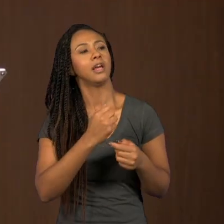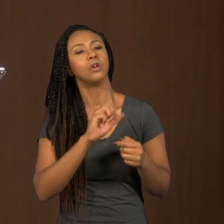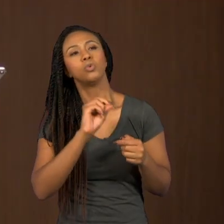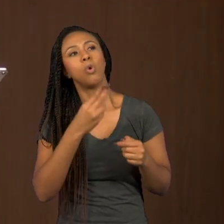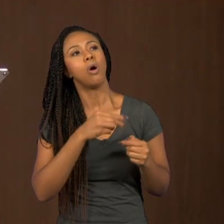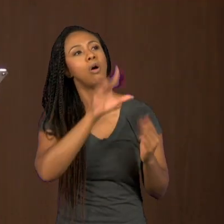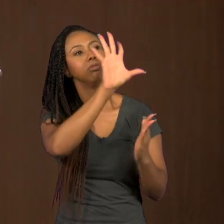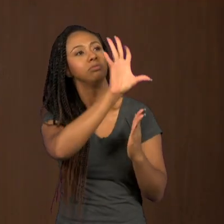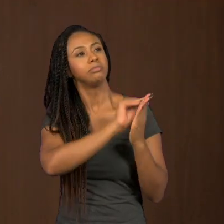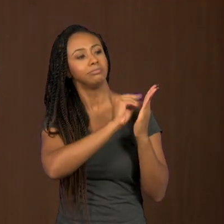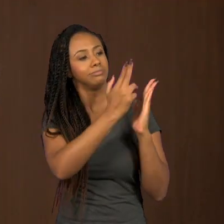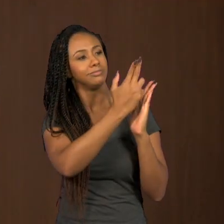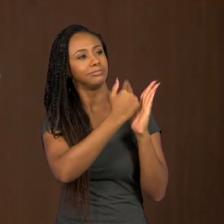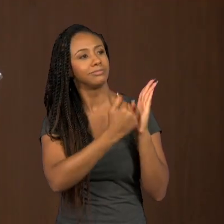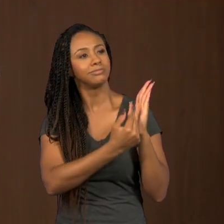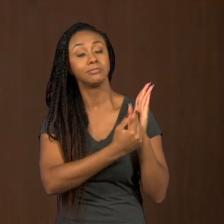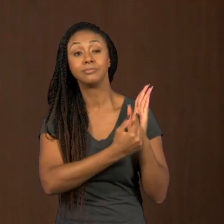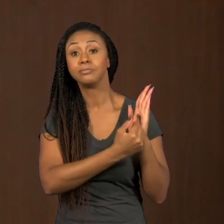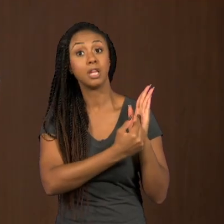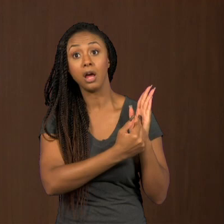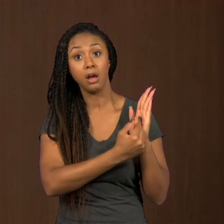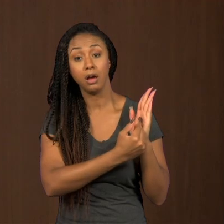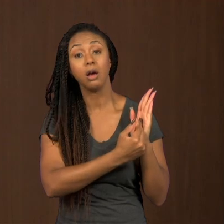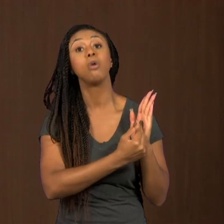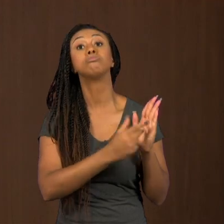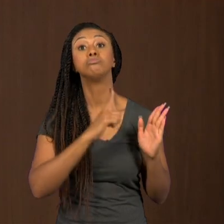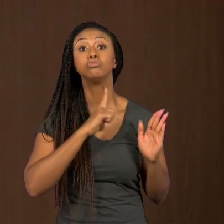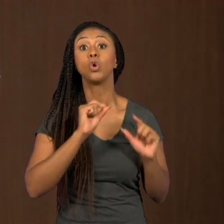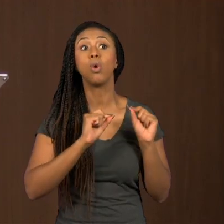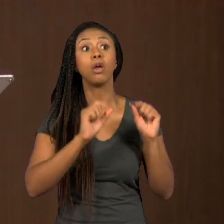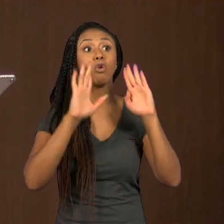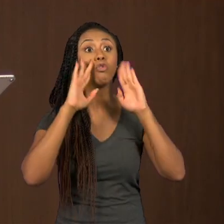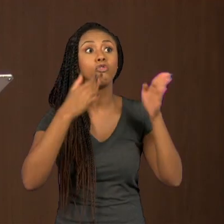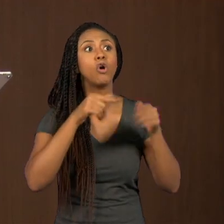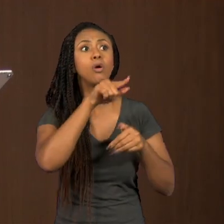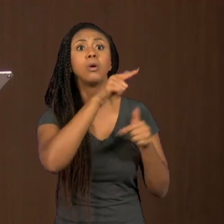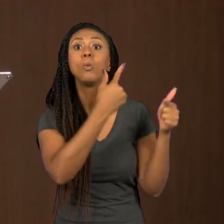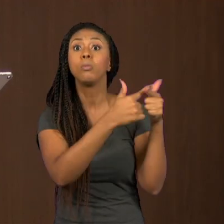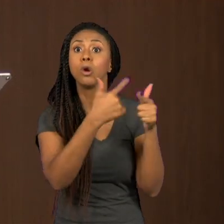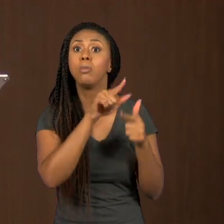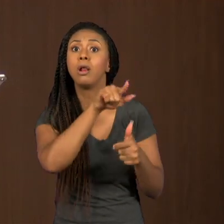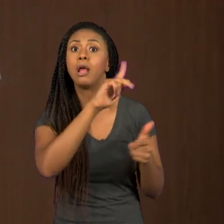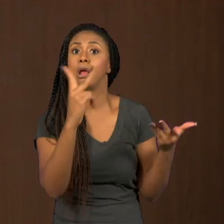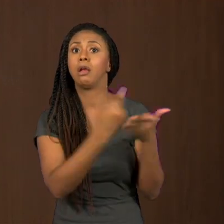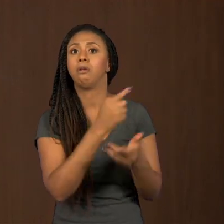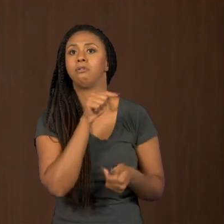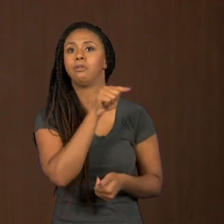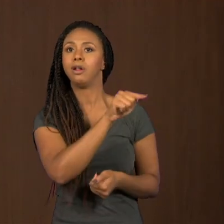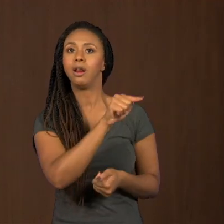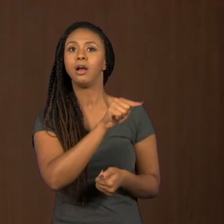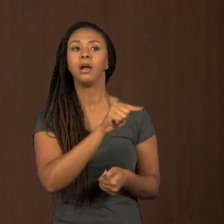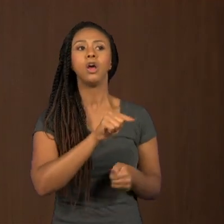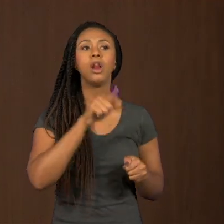NORDESTE NAQUILO QUE EXISTE DE PROBLEMA, O RIO CAPIBARIBE NAQUILO QUE EXISTE DO TRABALHADOR QUE